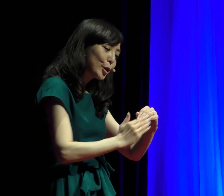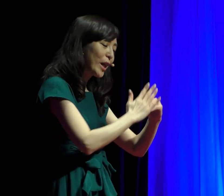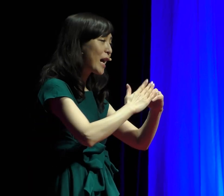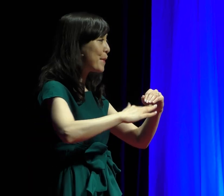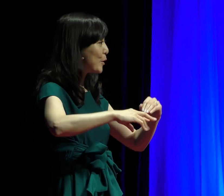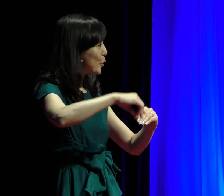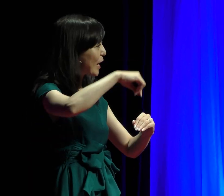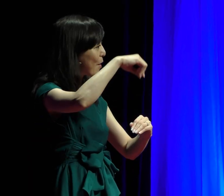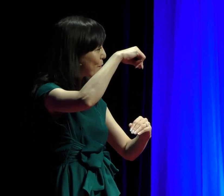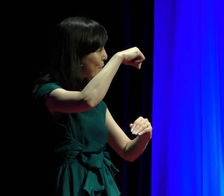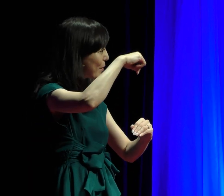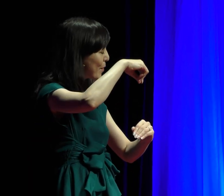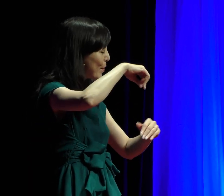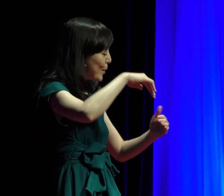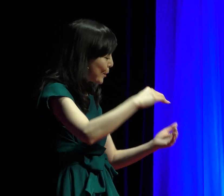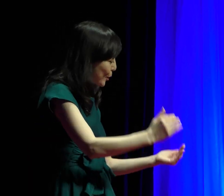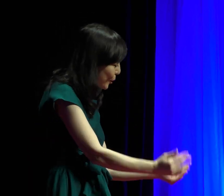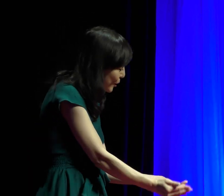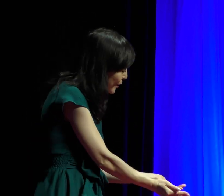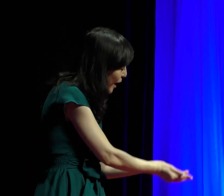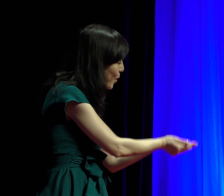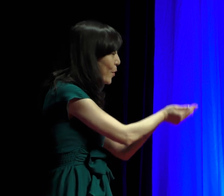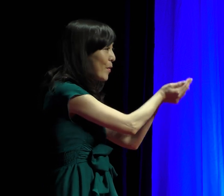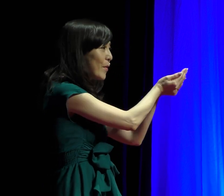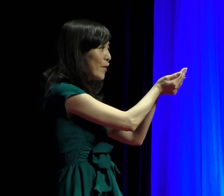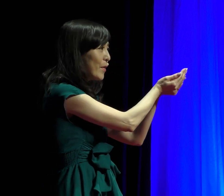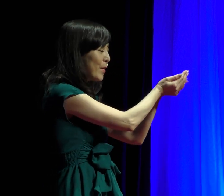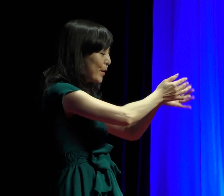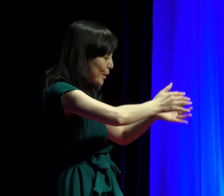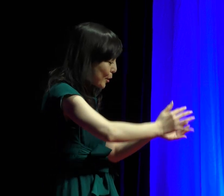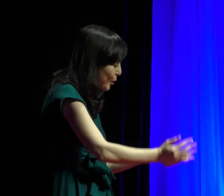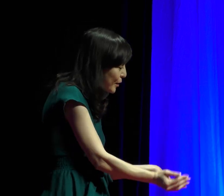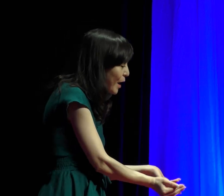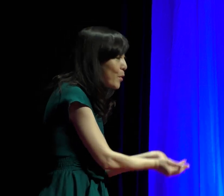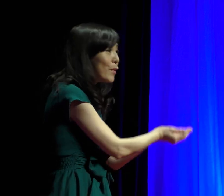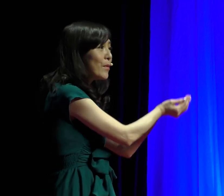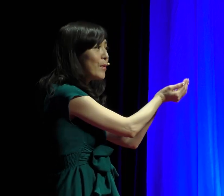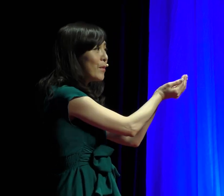Como si aunque tomara la arena de la playa